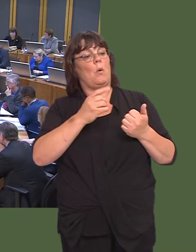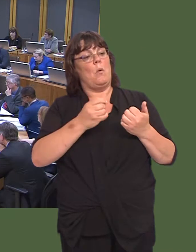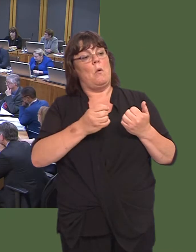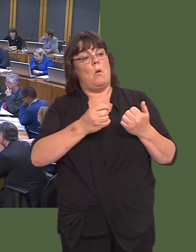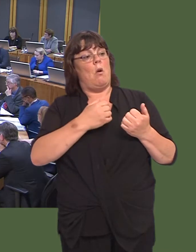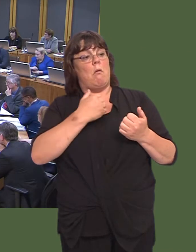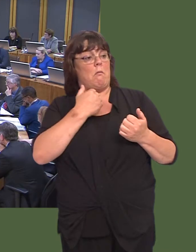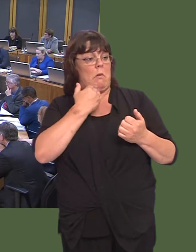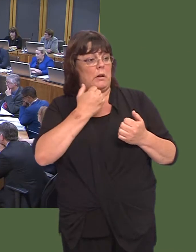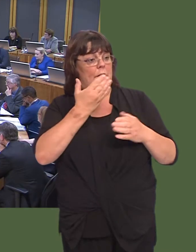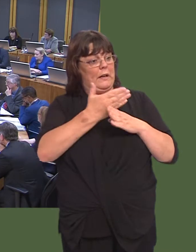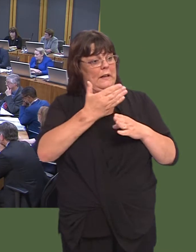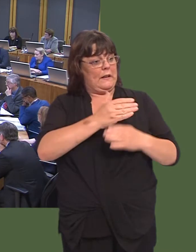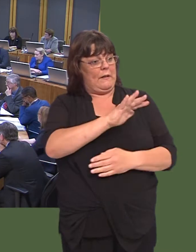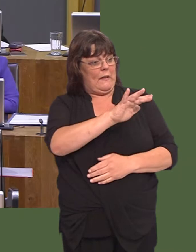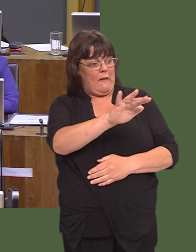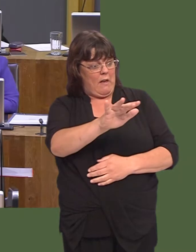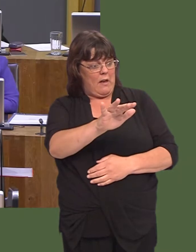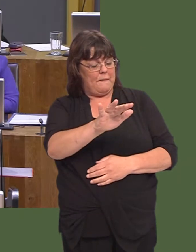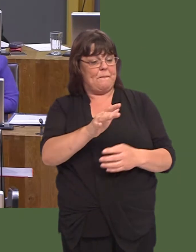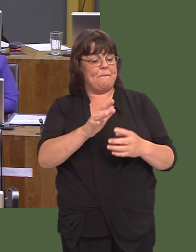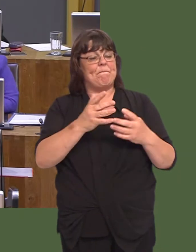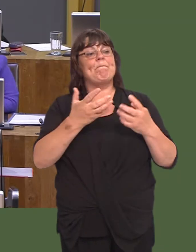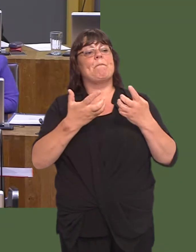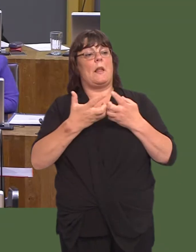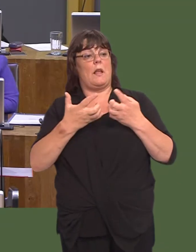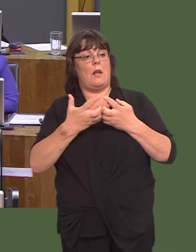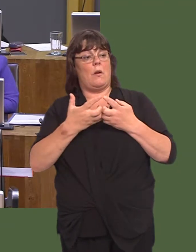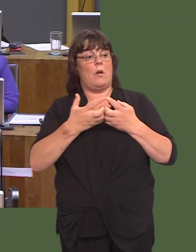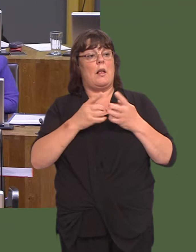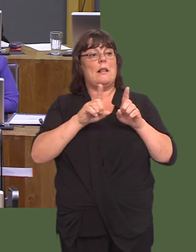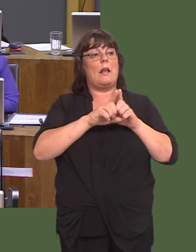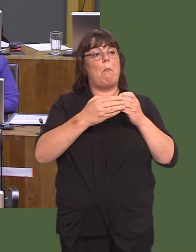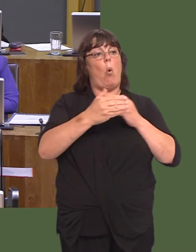Er enghraifft, yn fy ardal i, mae yna un ysgol gyfun Gymraeg ac mae yng Ngwm Llynfi.